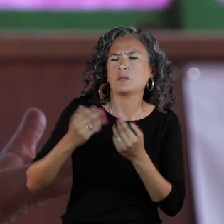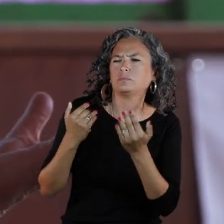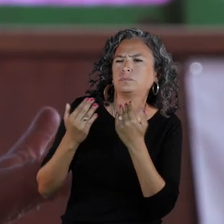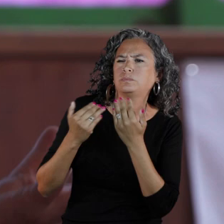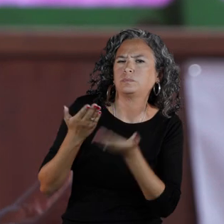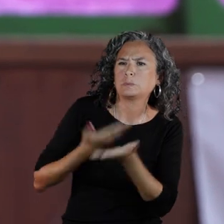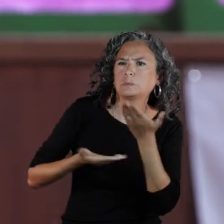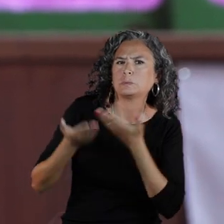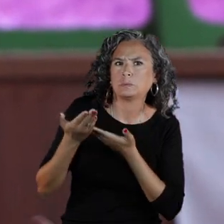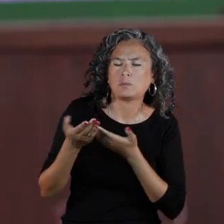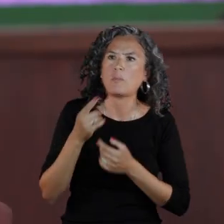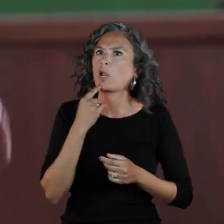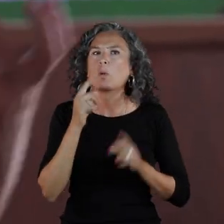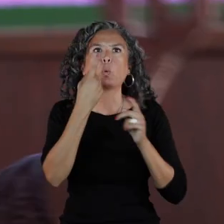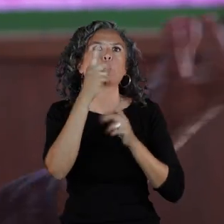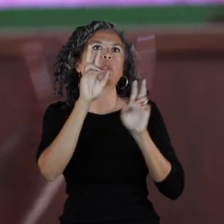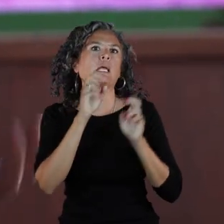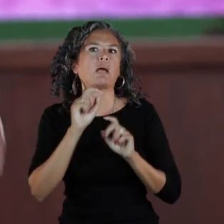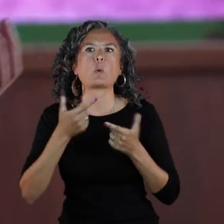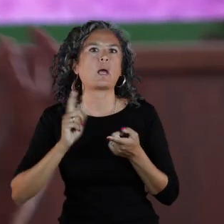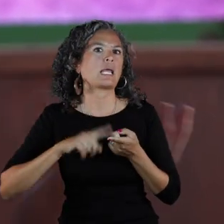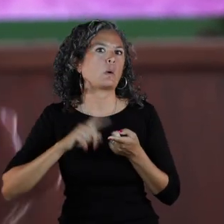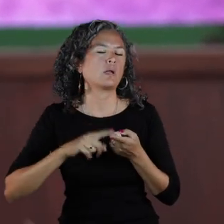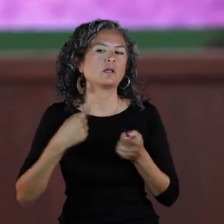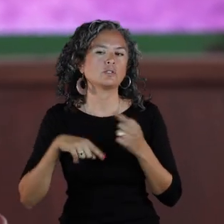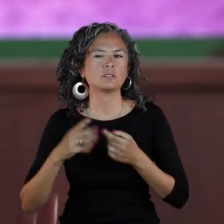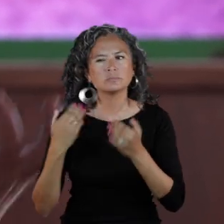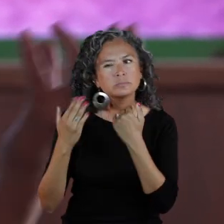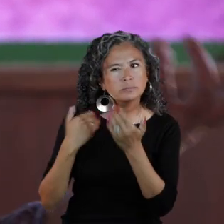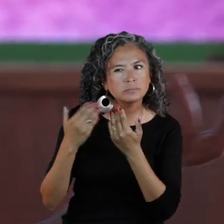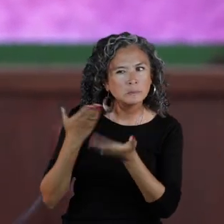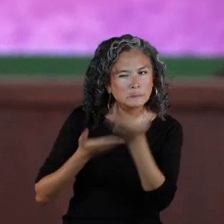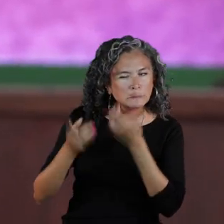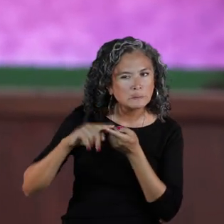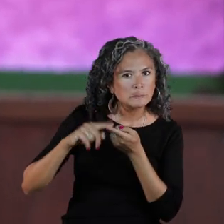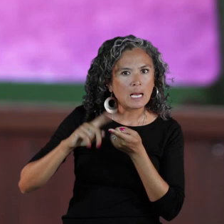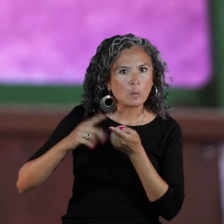negociación, no estamos de acuerdo sobre un punto, pero lo negociamos.